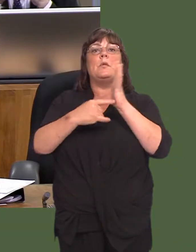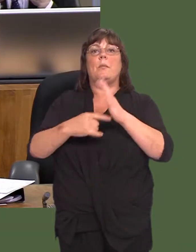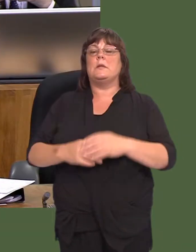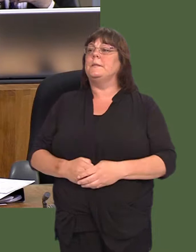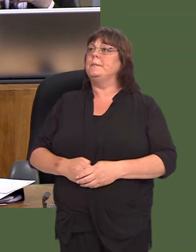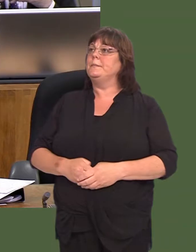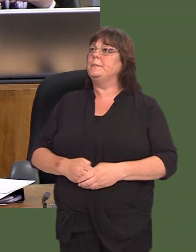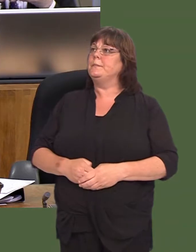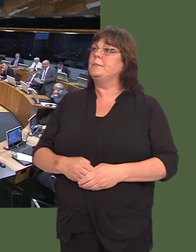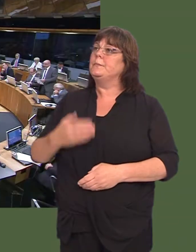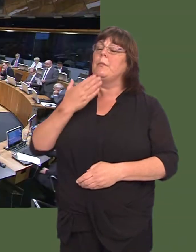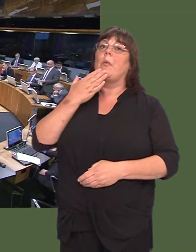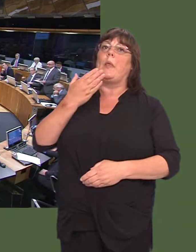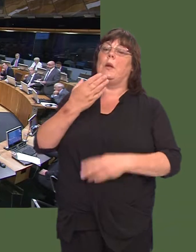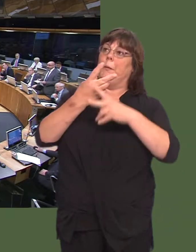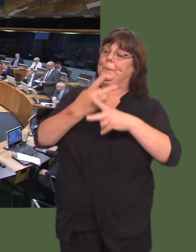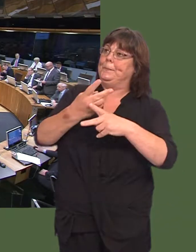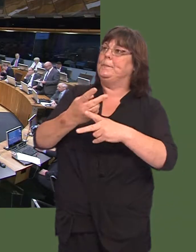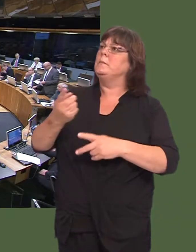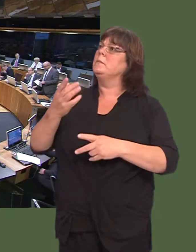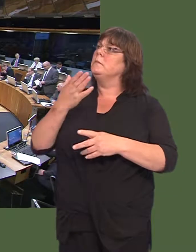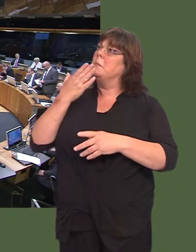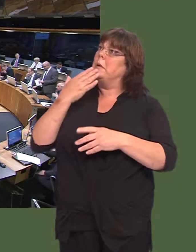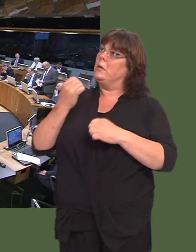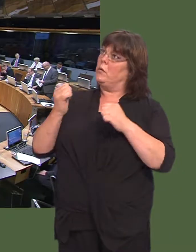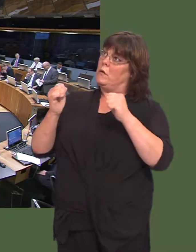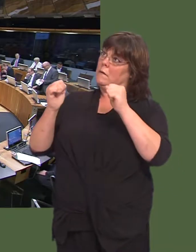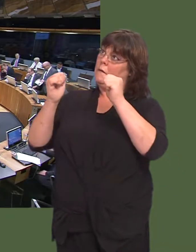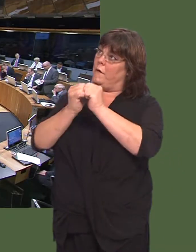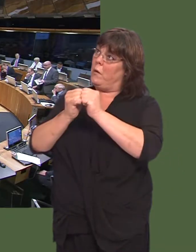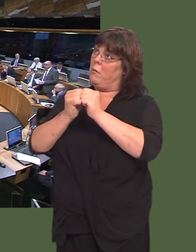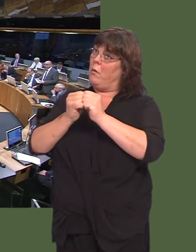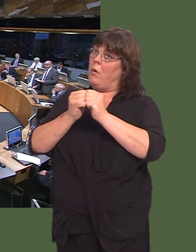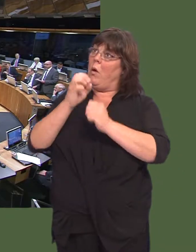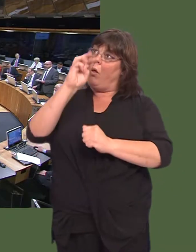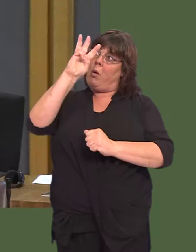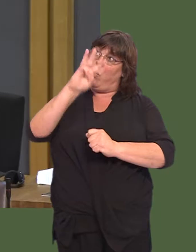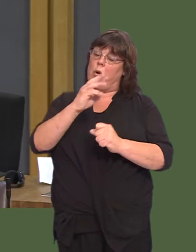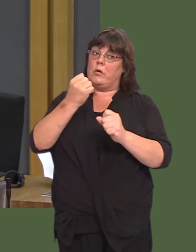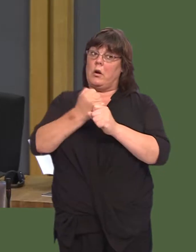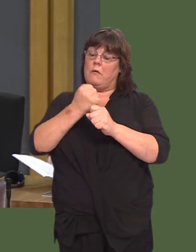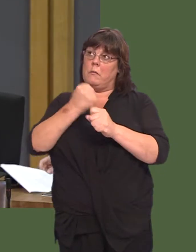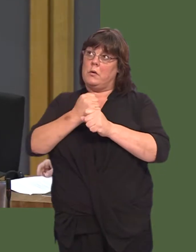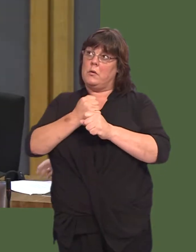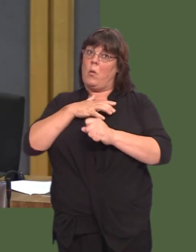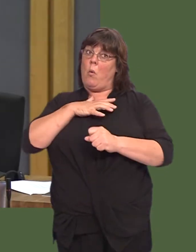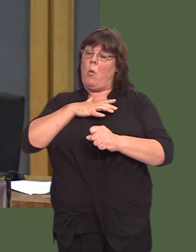Simon Thomas: A wnewch chi, felly, gadarnhau y bydd yn fwriad gan Lywodraeth Cymru bod